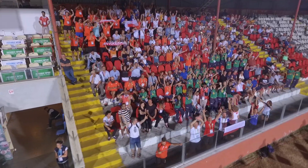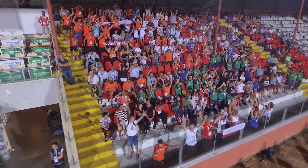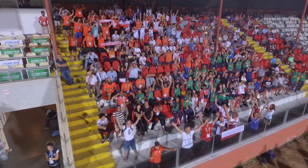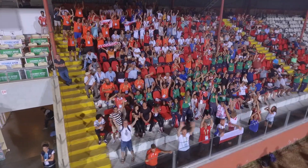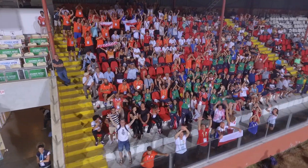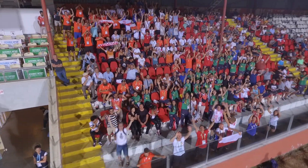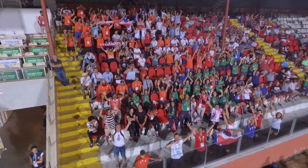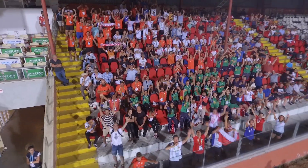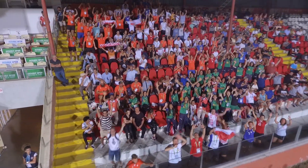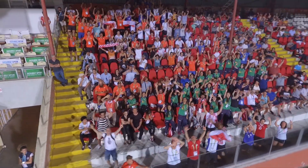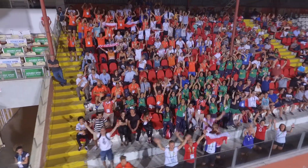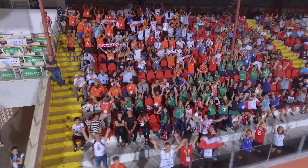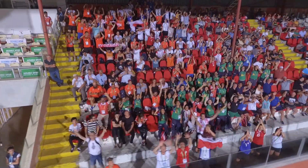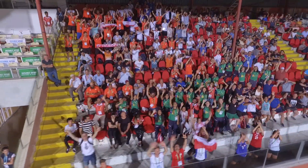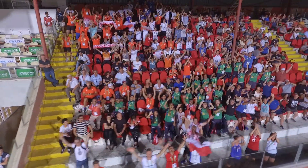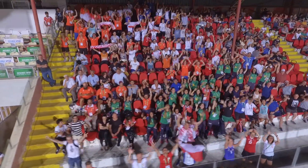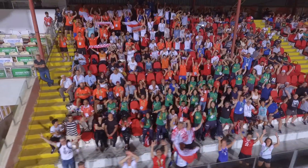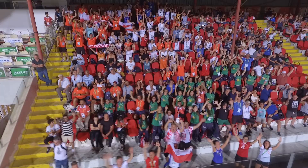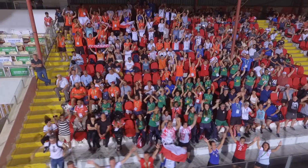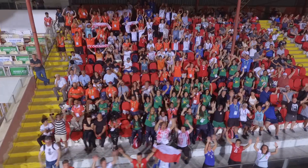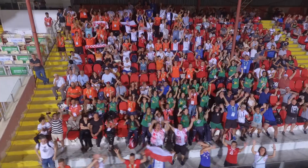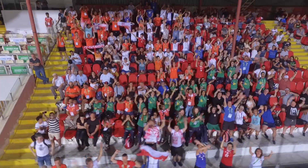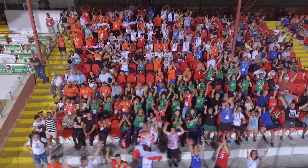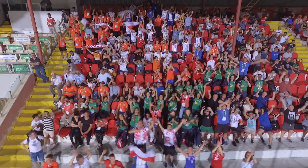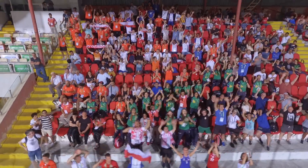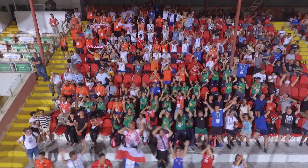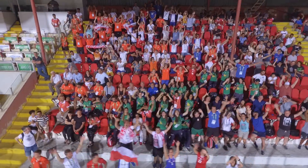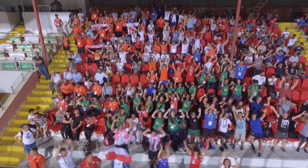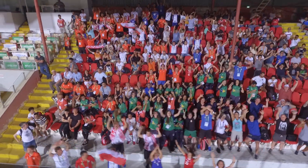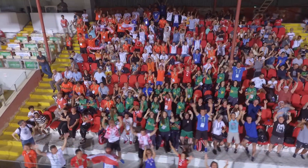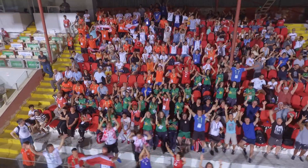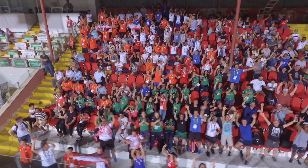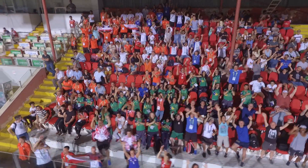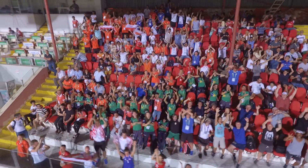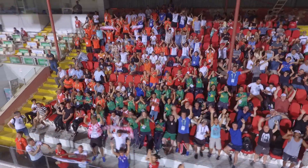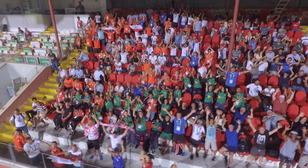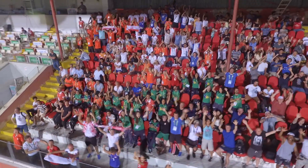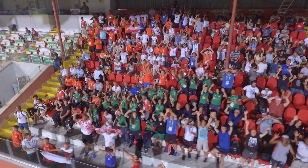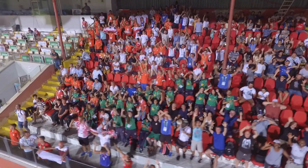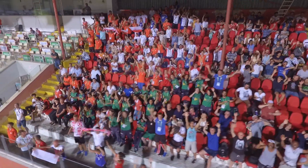Но, уже в самом начале турнира их ждал "холодный душ" в виде поражения от команды Польши, обыгравшей их со счетом 1:0.